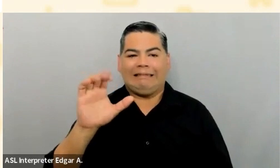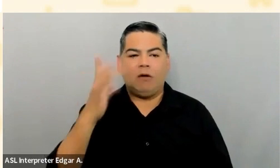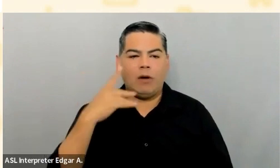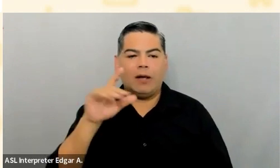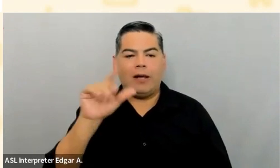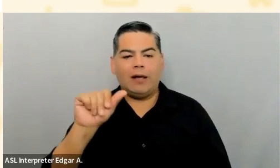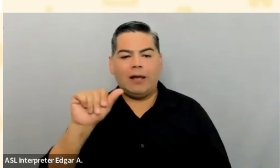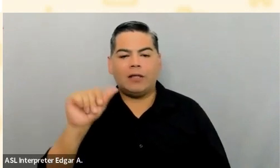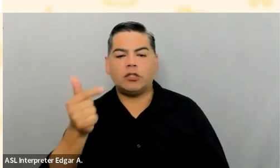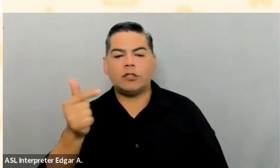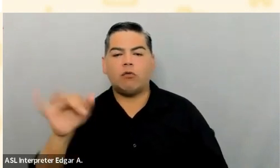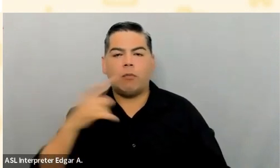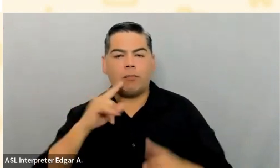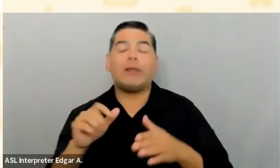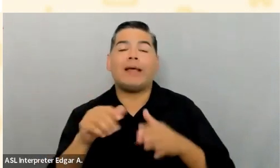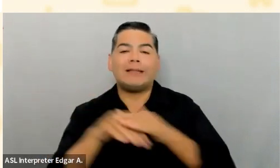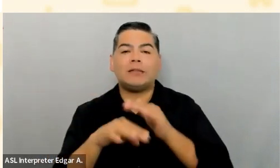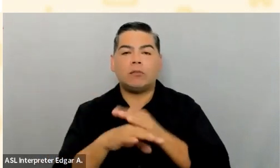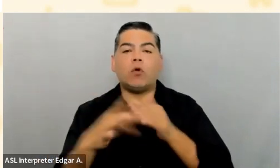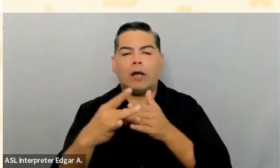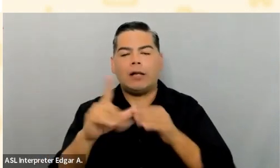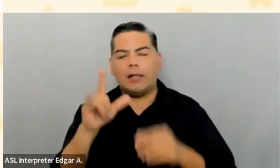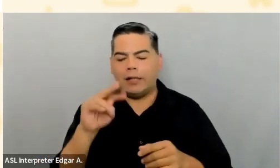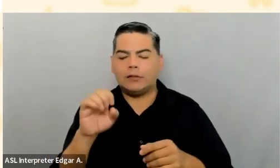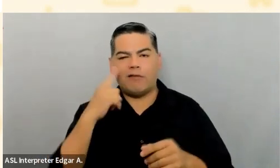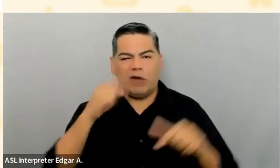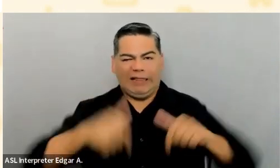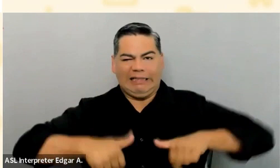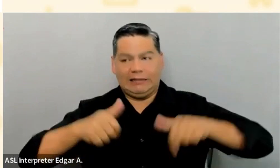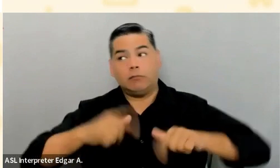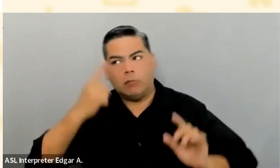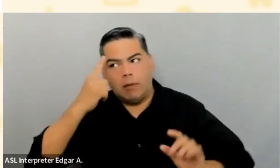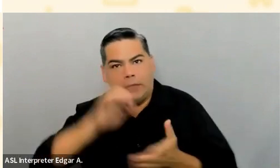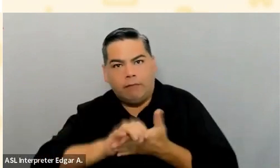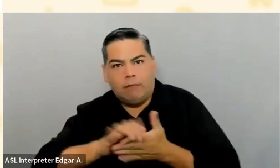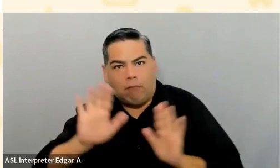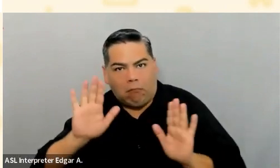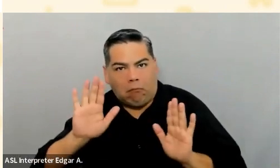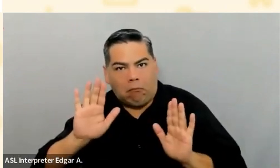guías de accesibilidad para todos estos elementos.